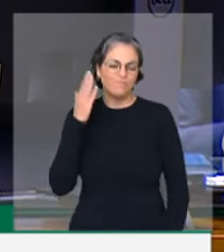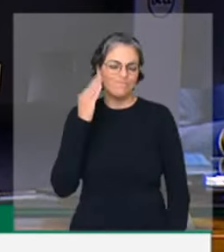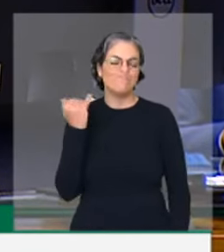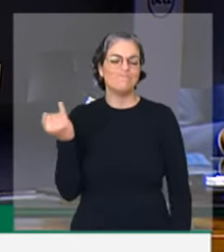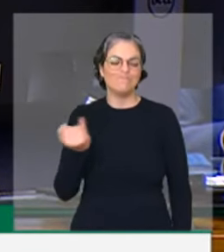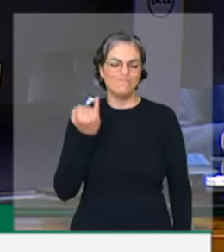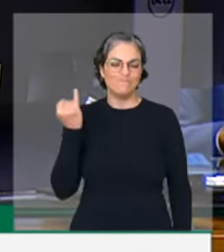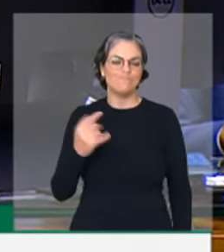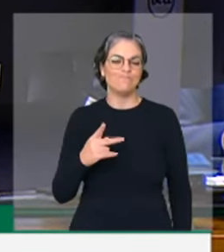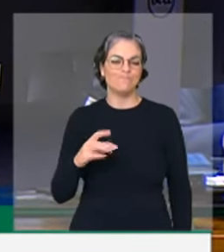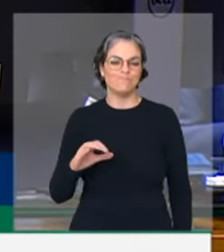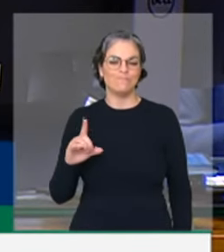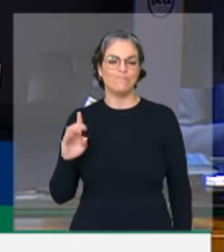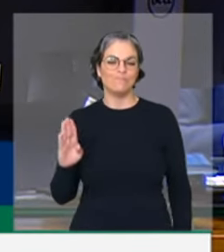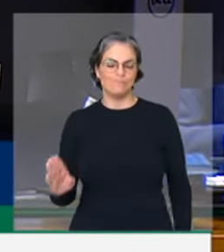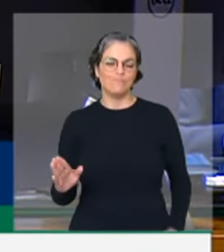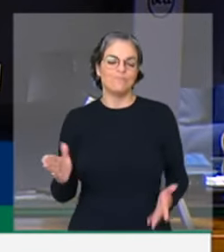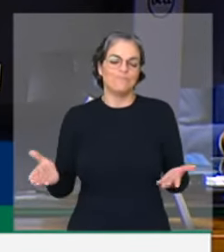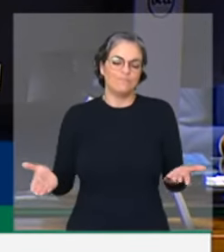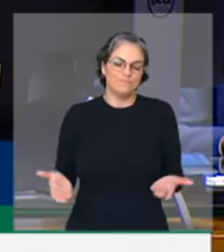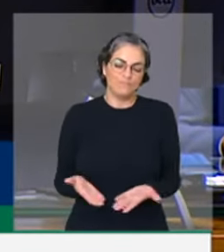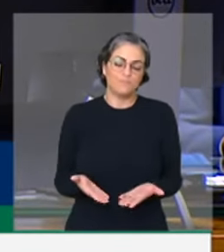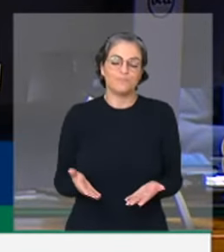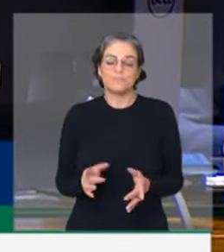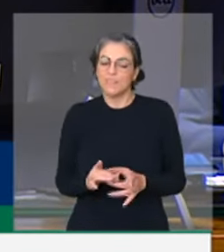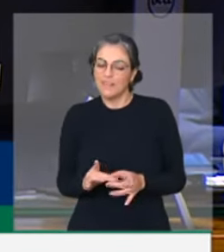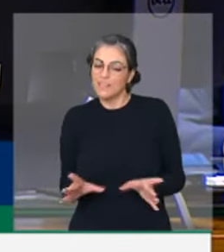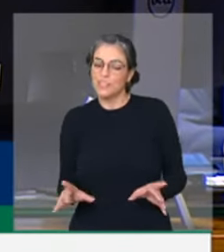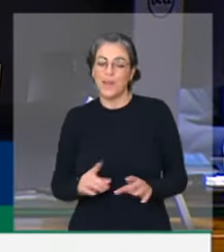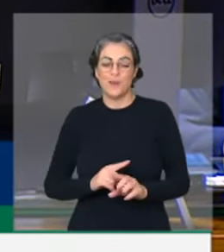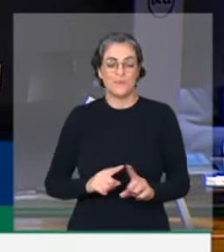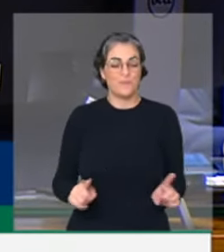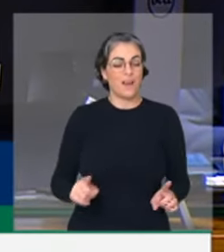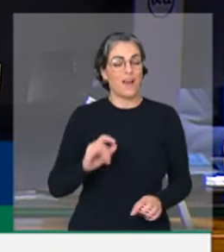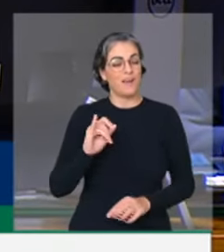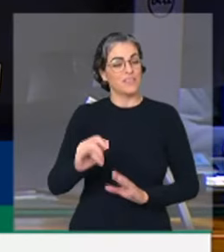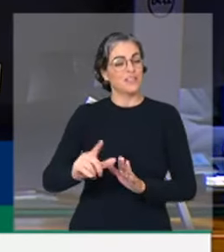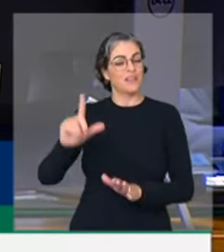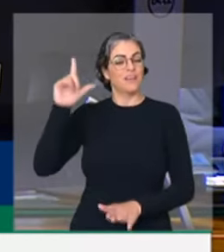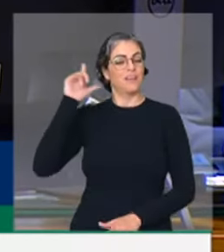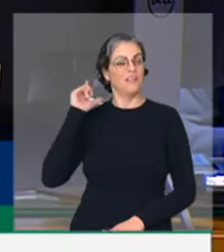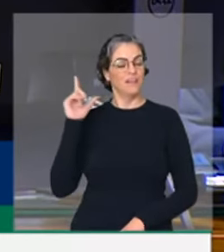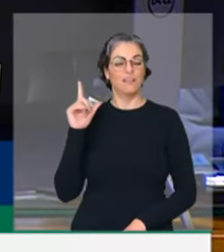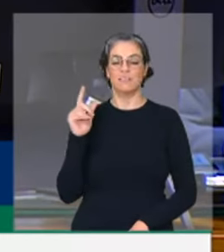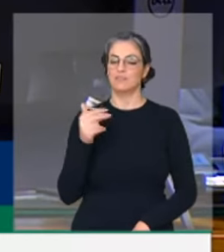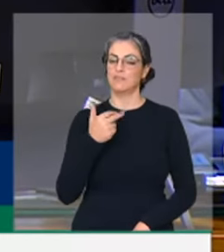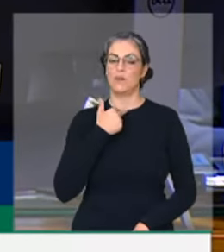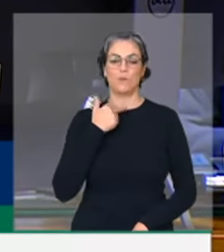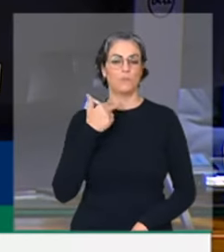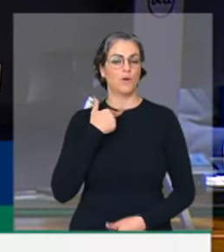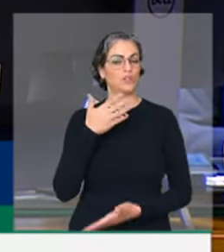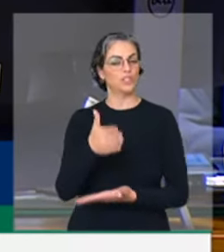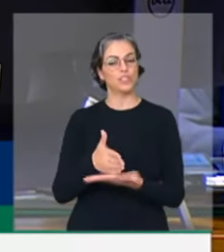O... MAS EU JÁ TINHA... JÁ TINHA INCLUSIVE RATIFICADO QUE NÓS NÃO IRÍAMOS MAIS DIVIDIR TEMPO DE LIDERANÇA NESSA CASA. A ÚLTIMA EXCEÇÃ O.